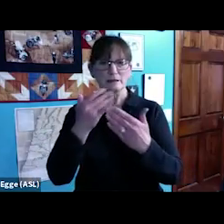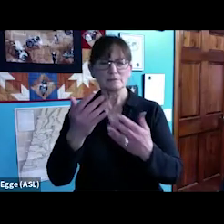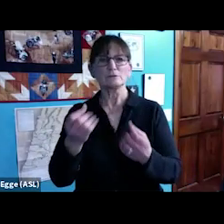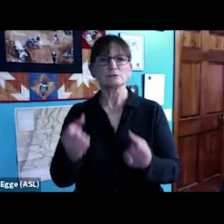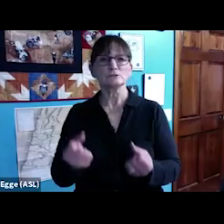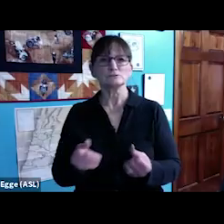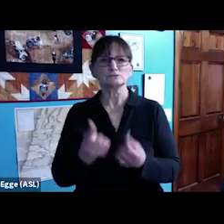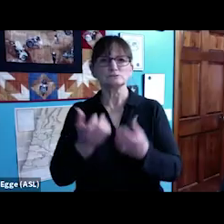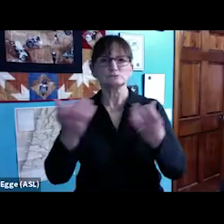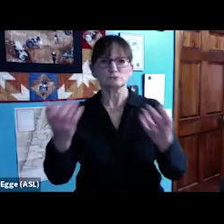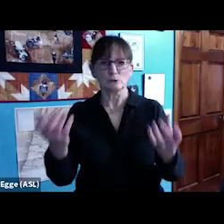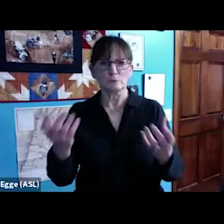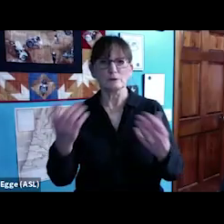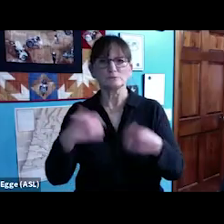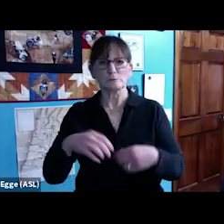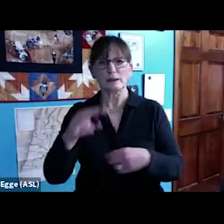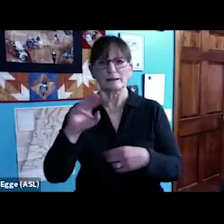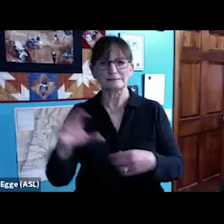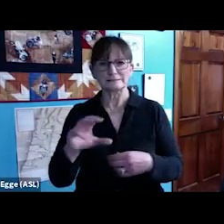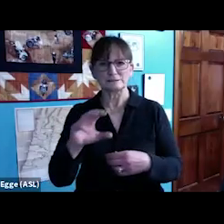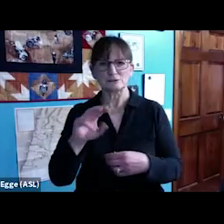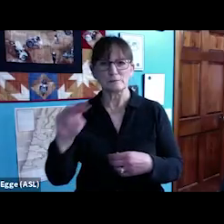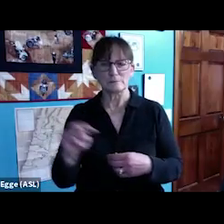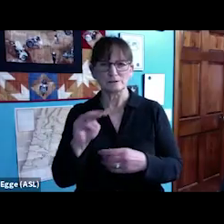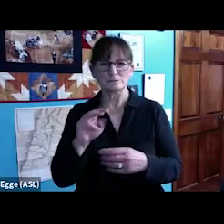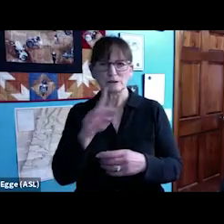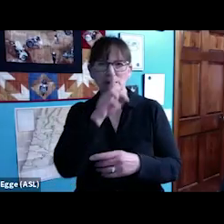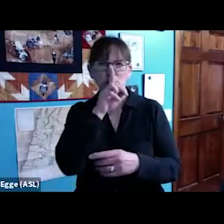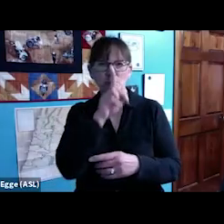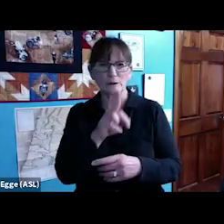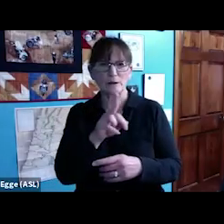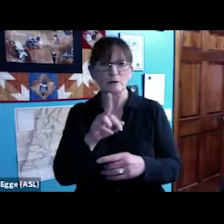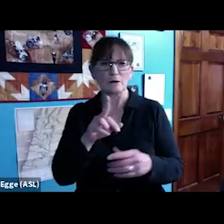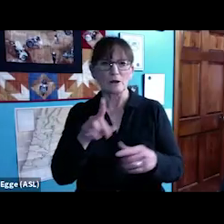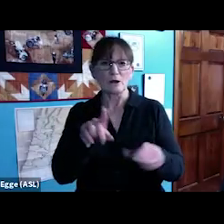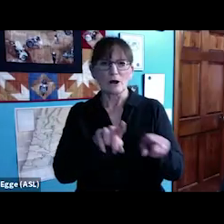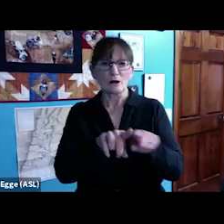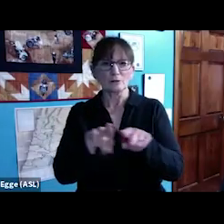Así que la colaboración es clave y muy útil con SOAR.